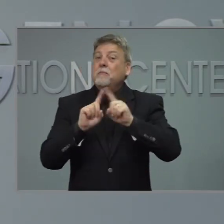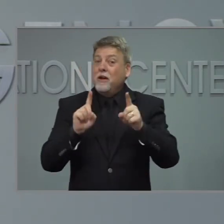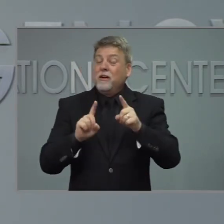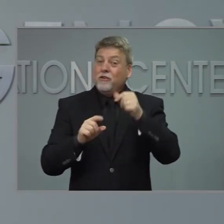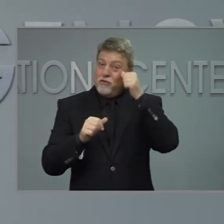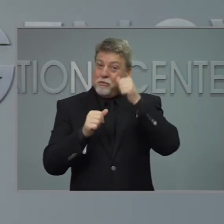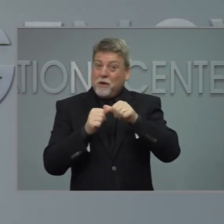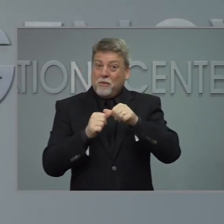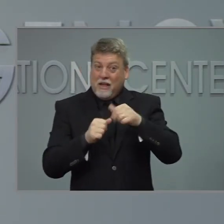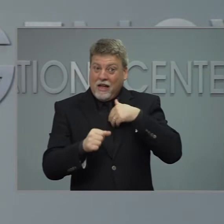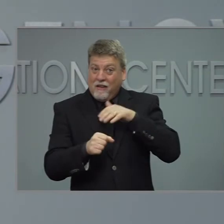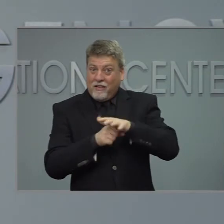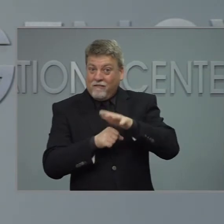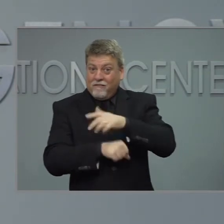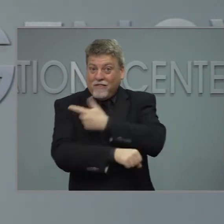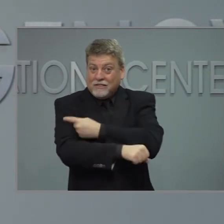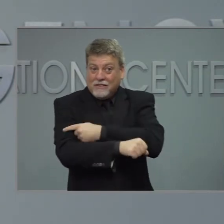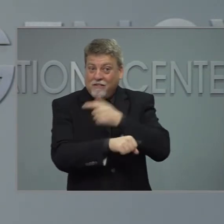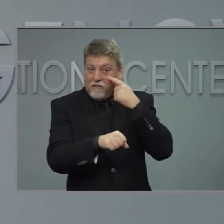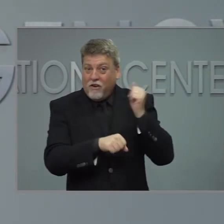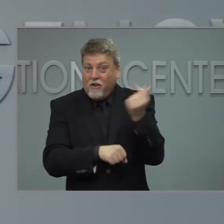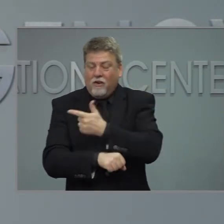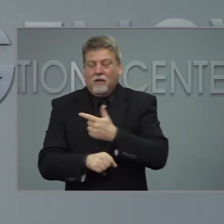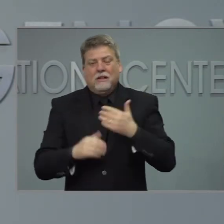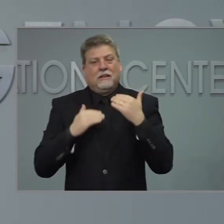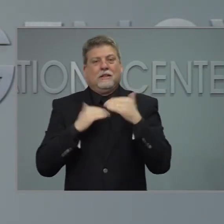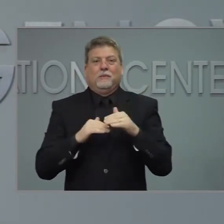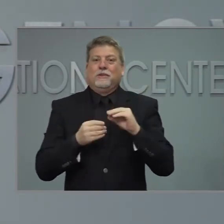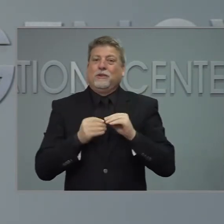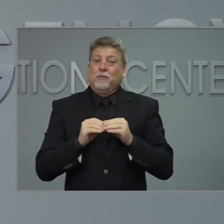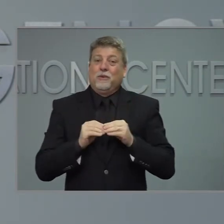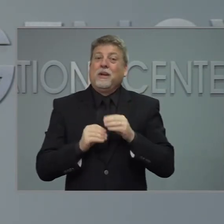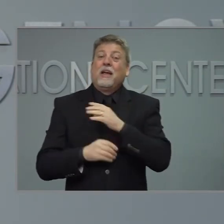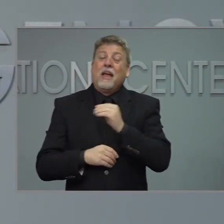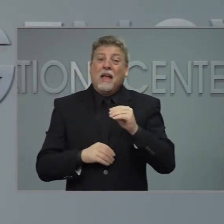pero esto quiere decir que nuestro suministro de vacunas sigue limitado, hay varias